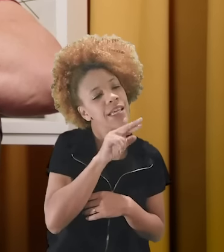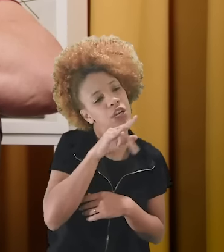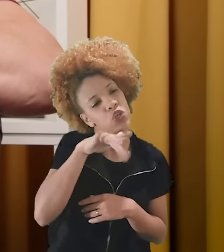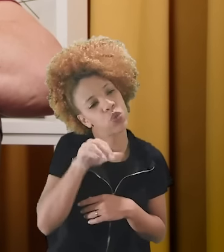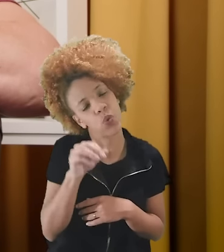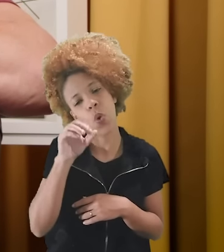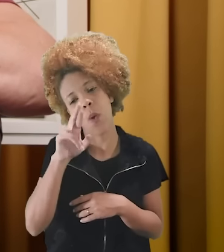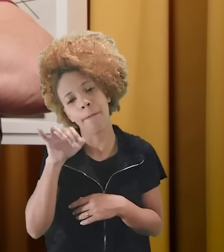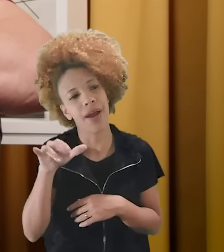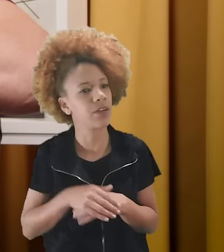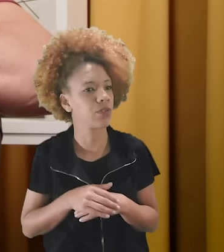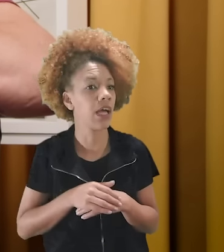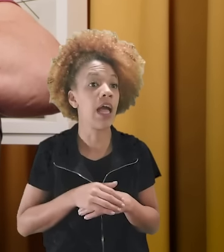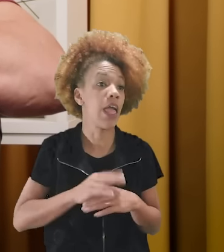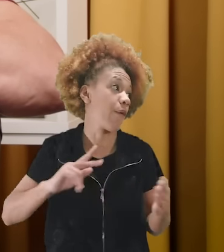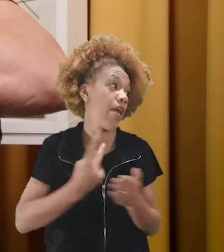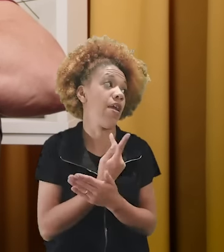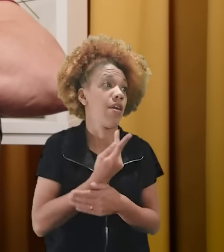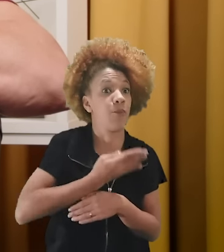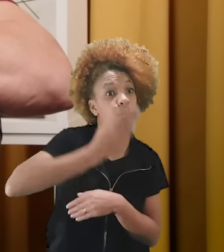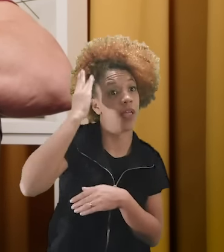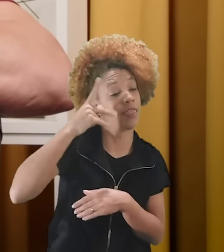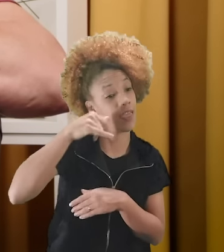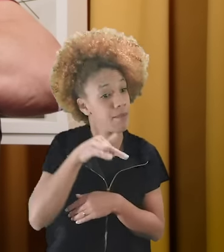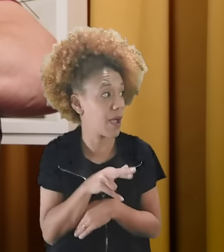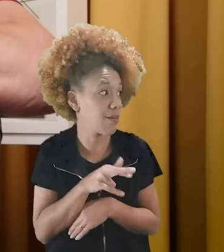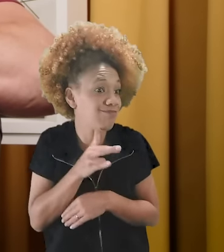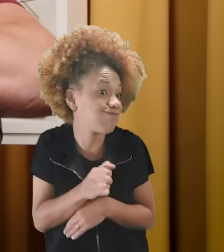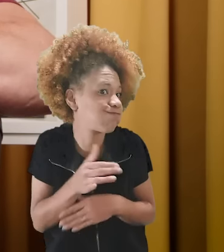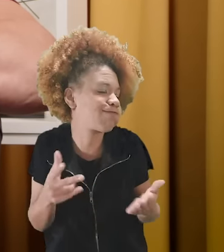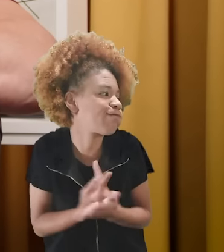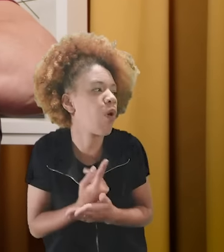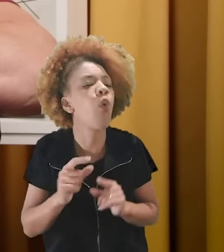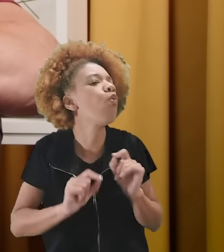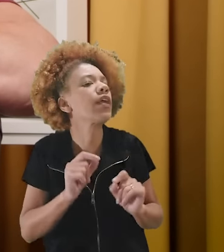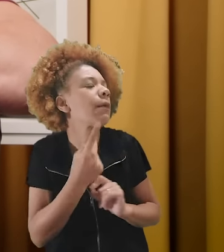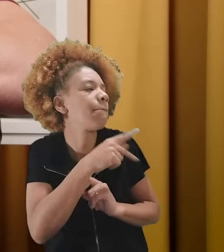Roberto fala o Neymar eu caguei a narração porque eu errei o nome do jogador que que é a merda para